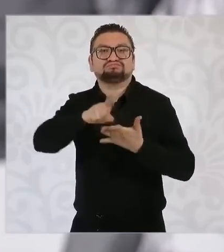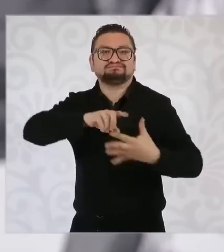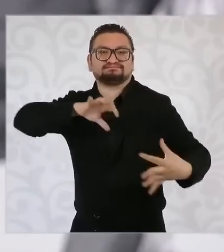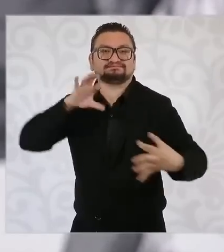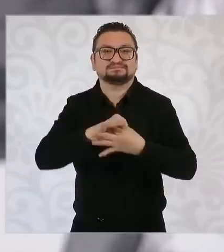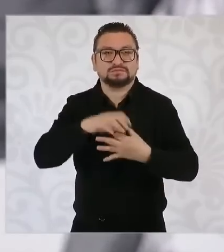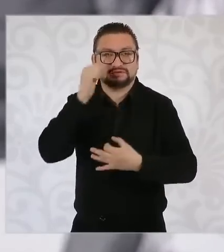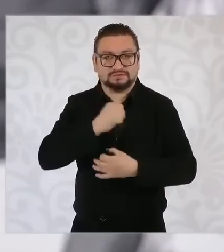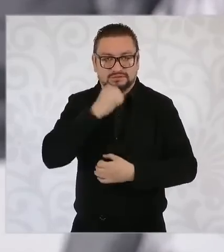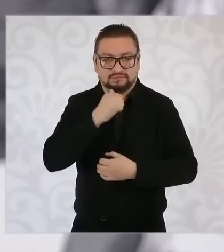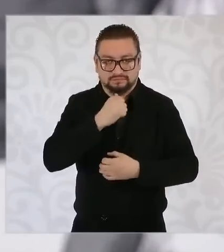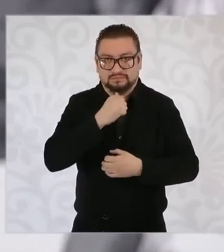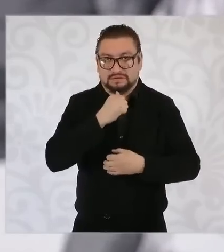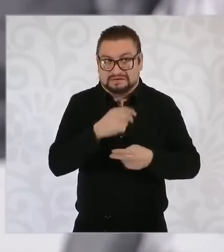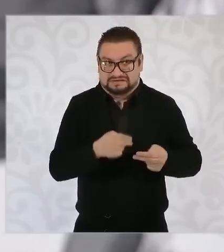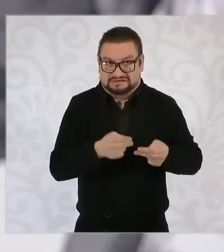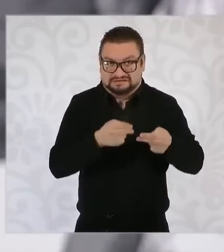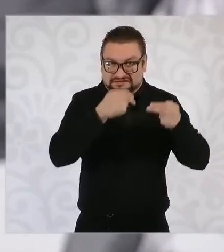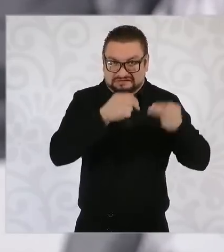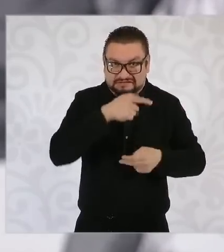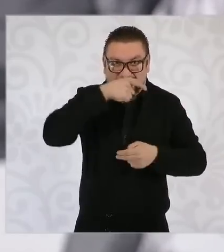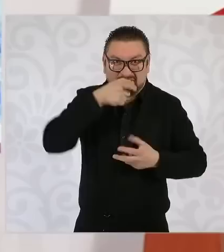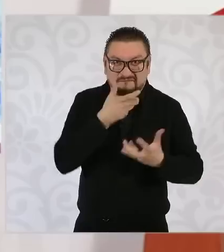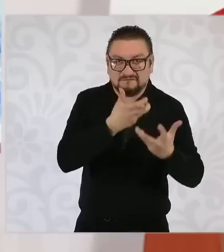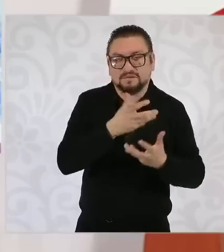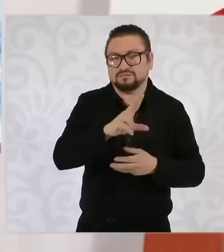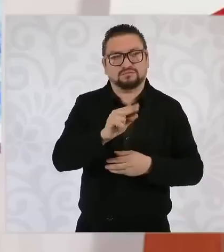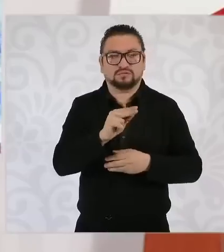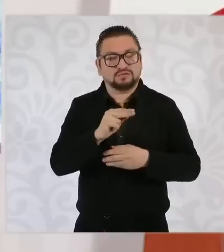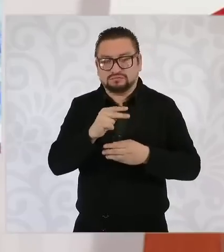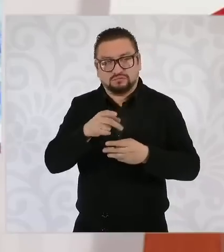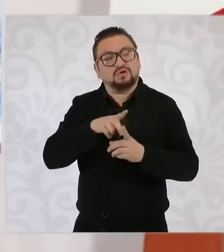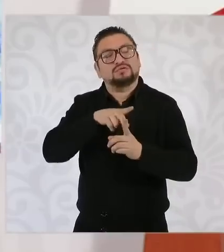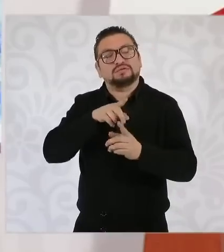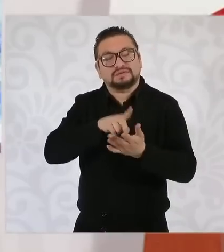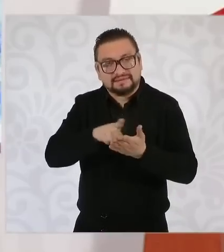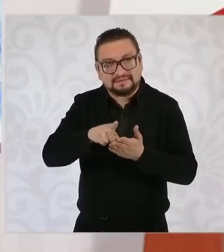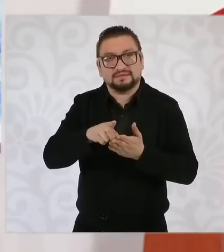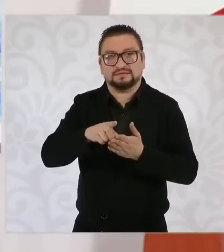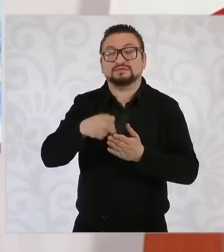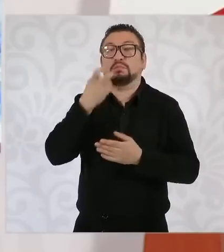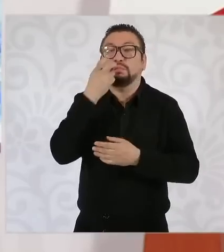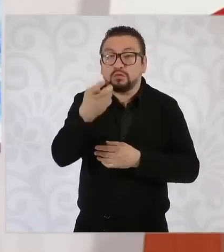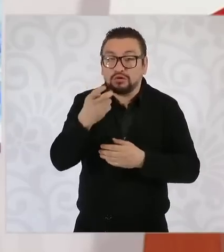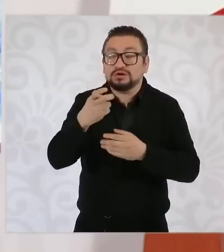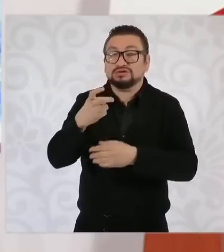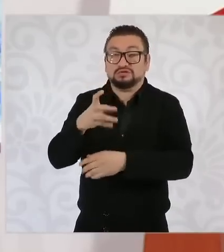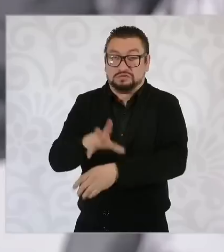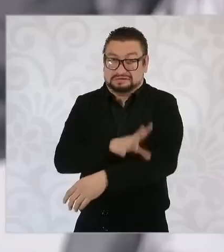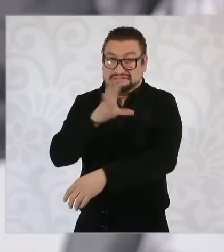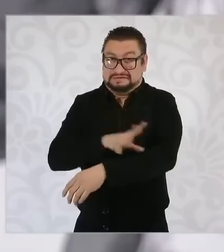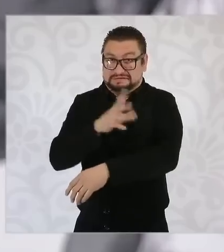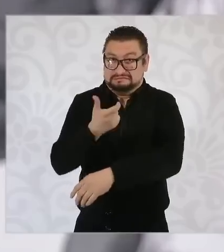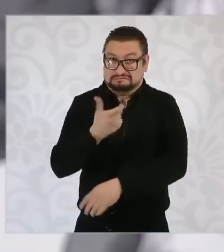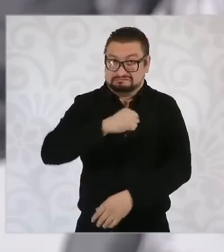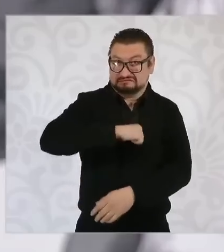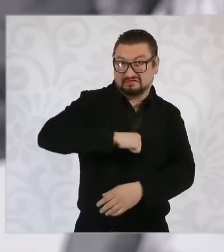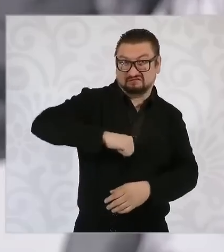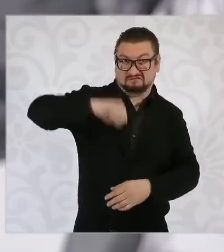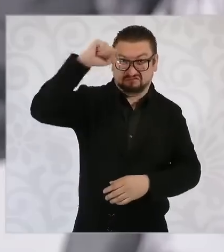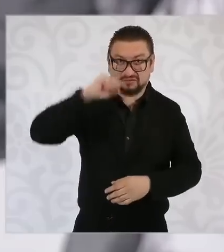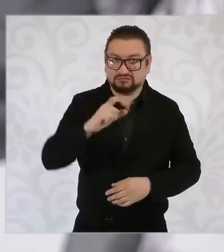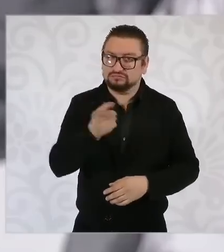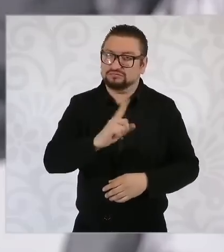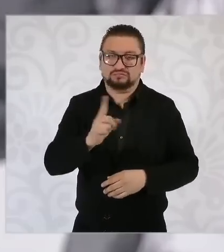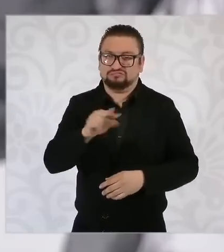lucro por lo que se mantiene el compromiso de no incrementar las tarifas por encima de la inflación